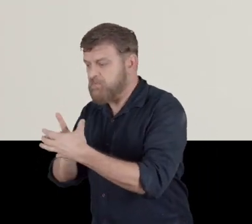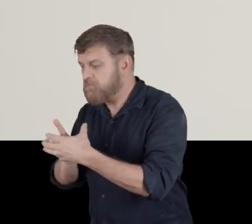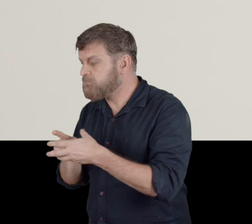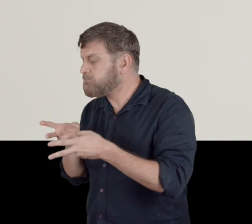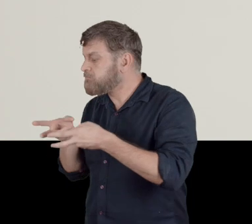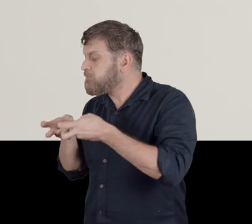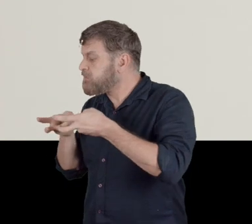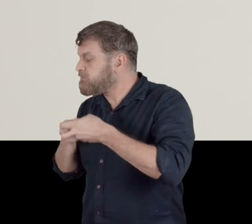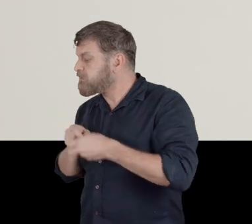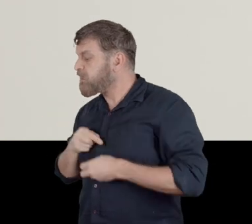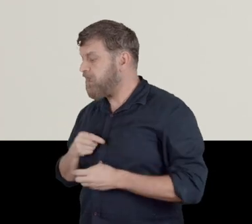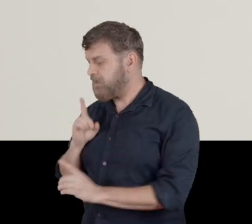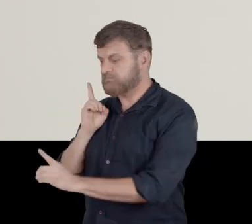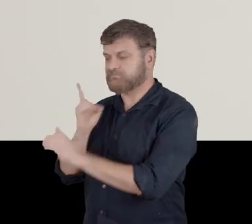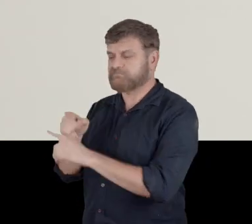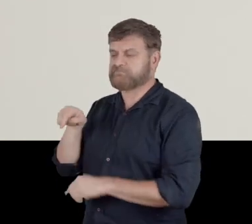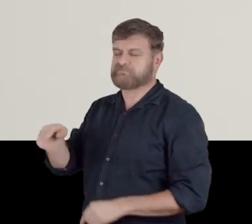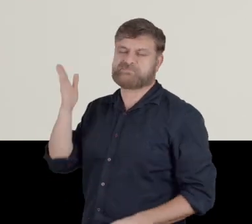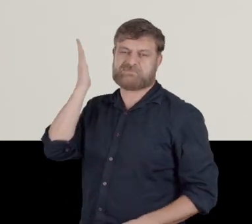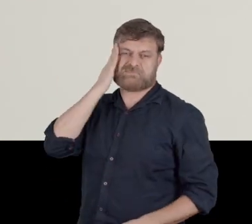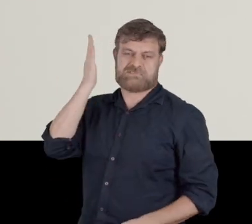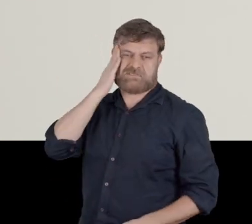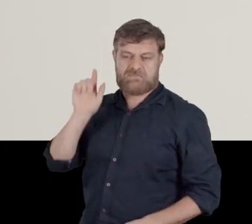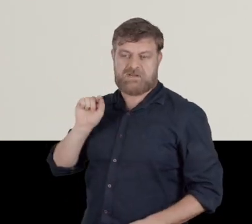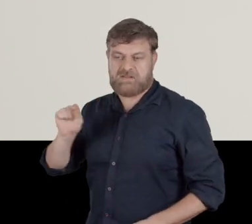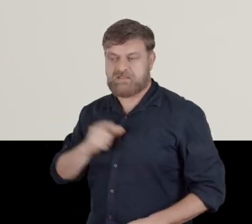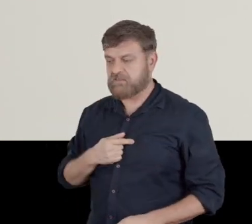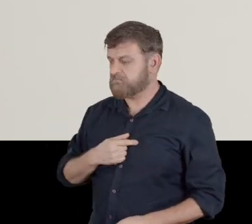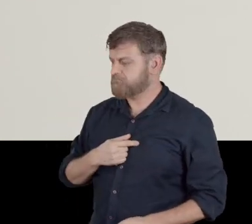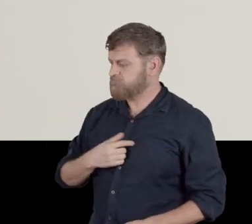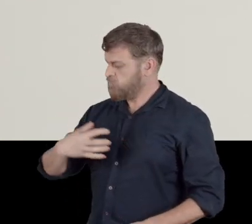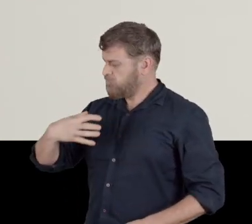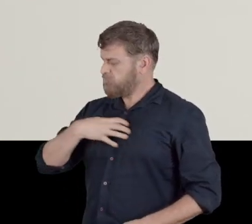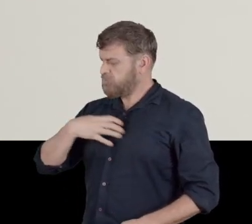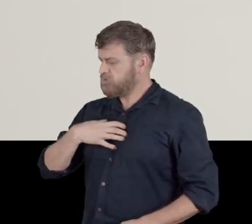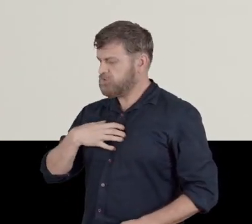e esses grupos eram muito facilmente identificados, seja pela aparência,